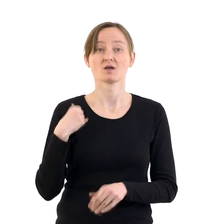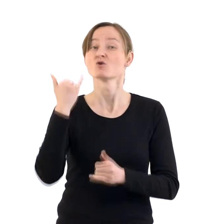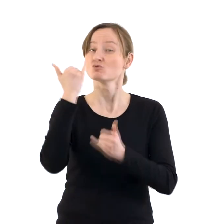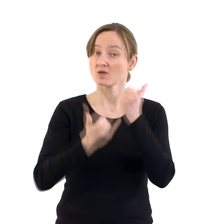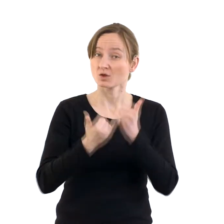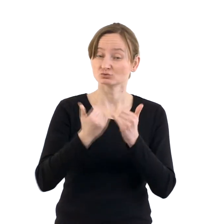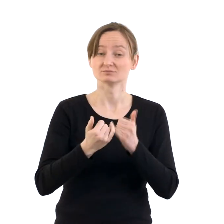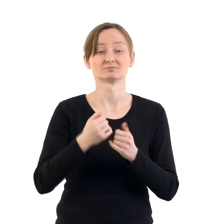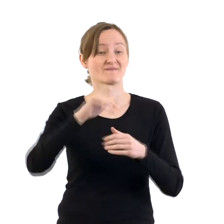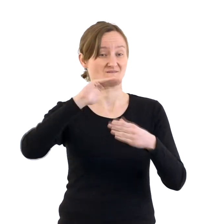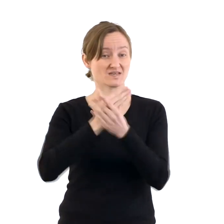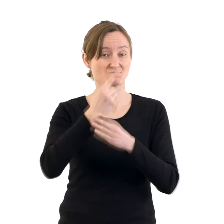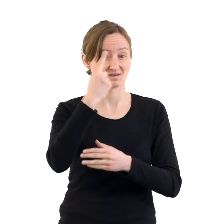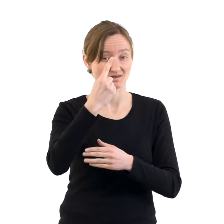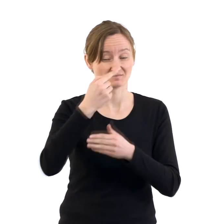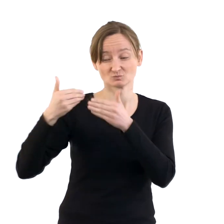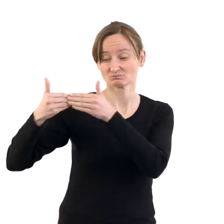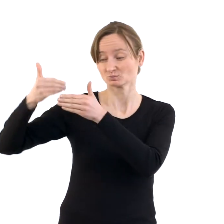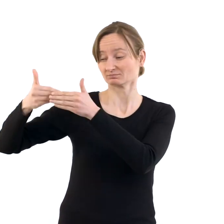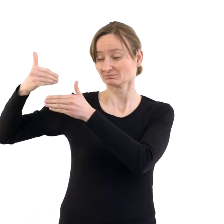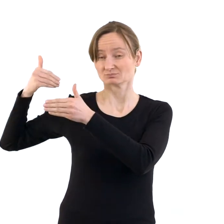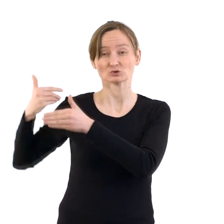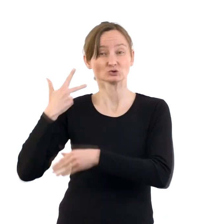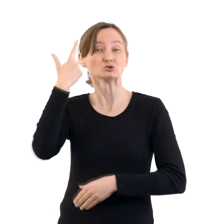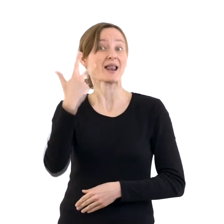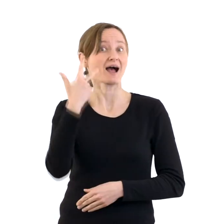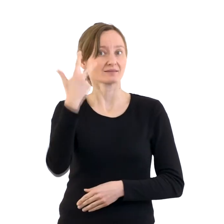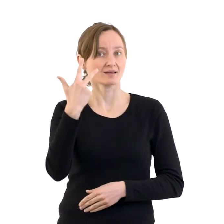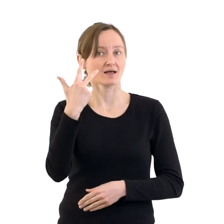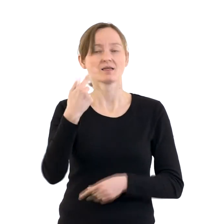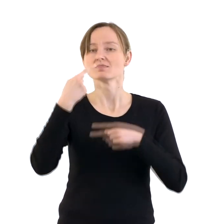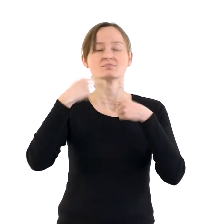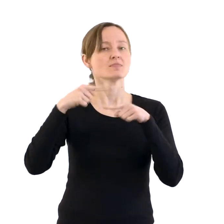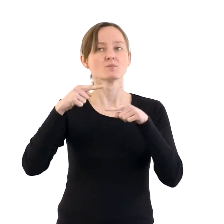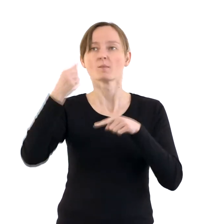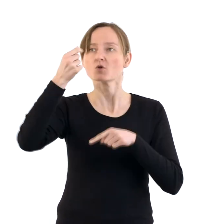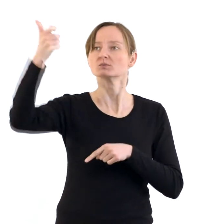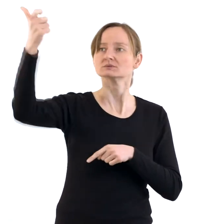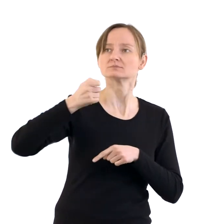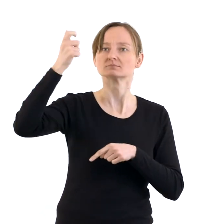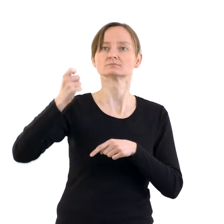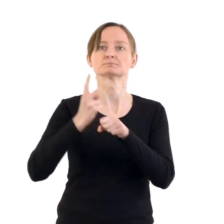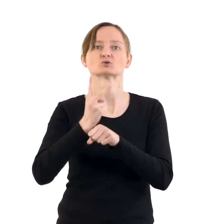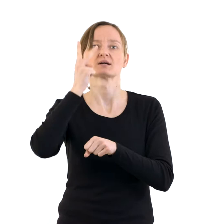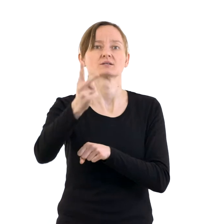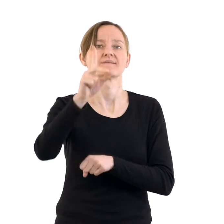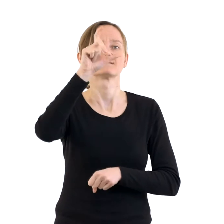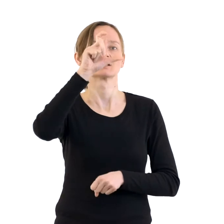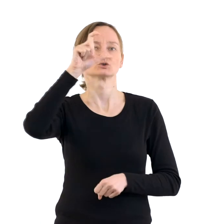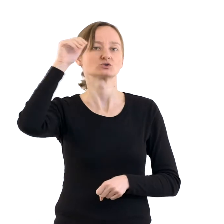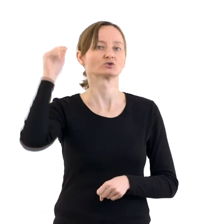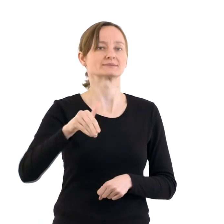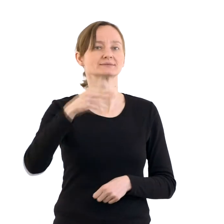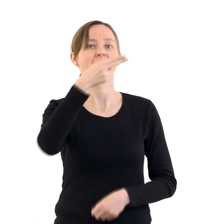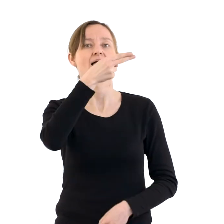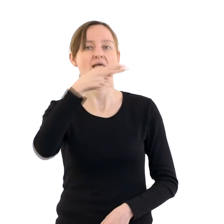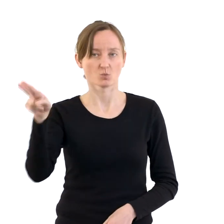której łączna suma nie przekracza 200 tysięcy euro dofinansowania 1 firmy w ciągu ostatnich 3 lat.